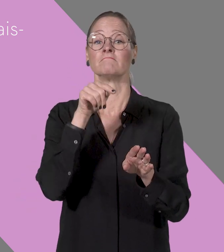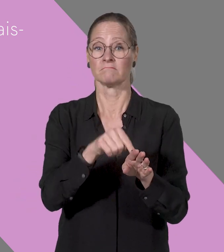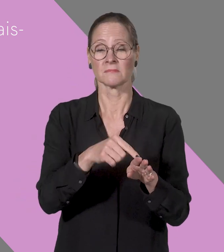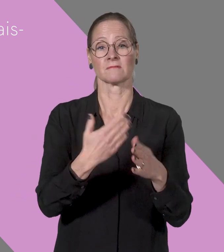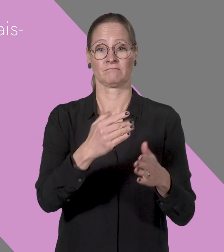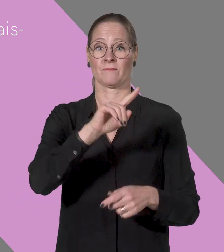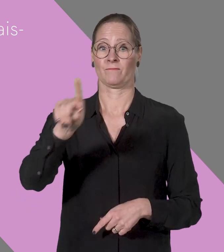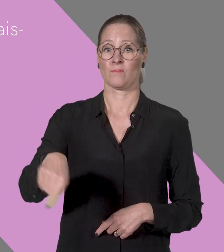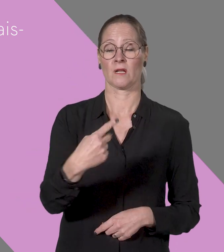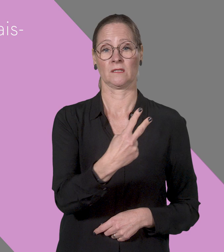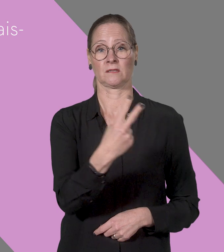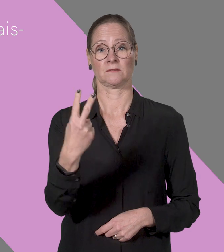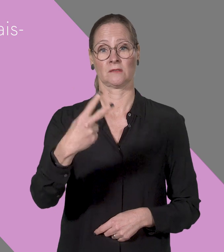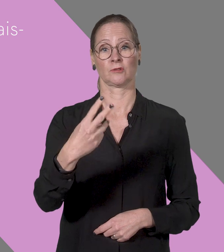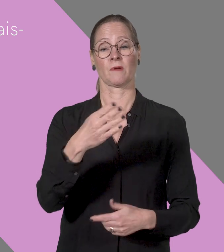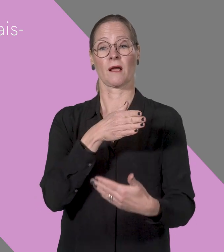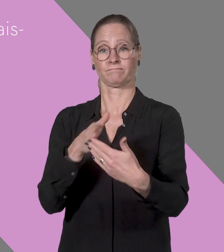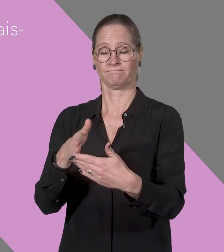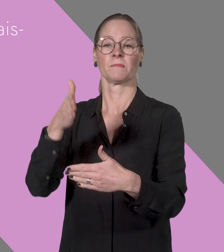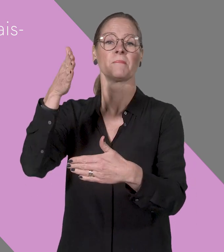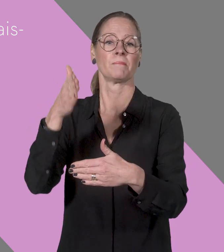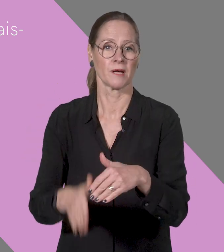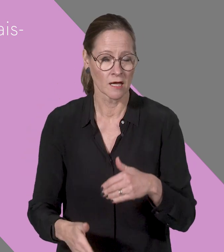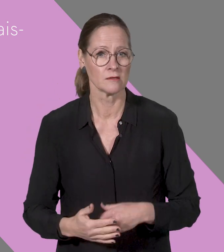päättyy vuoden 2023 lopussa.